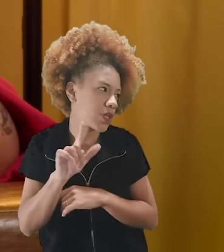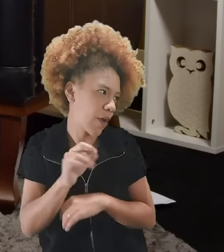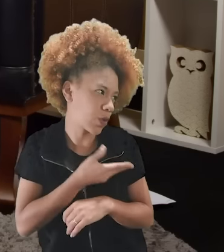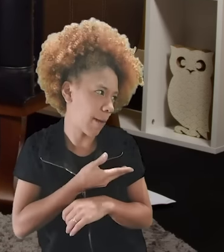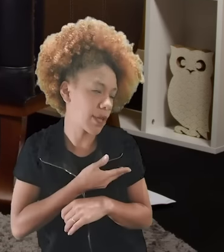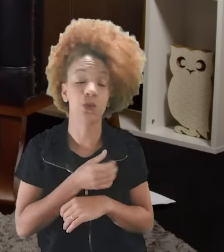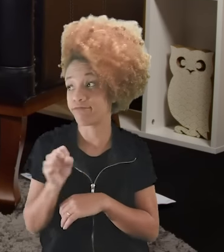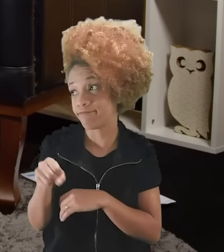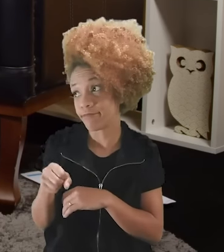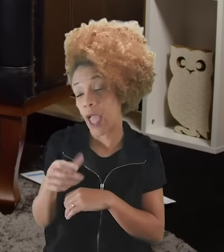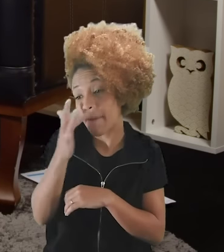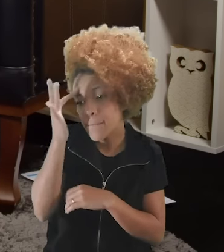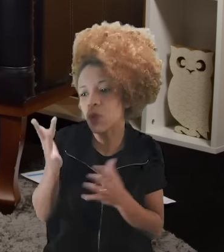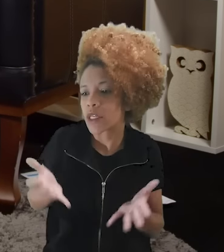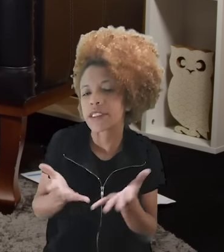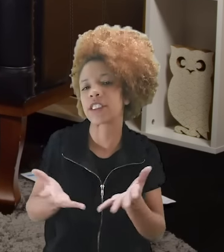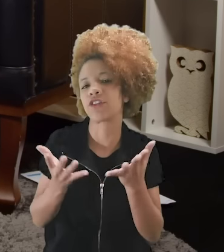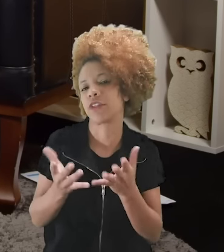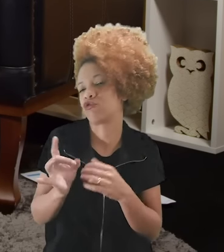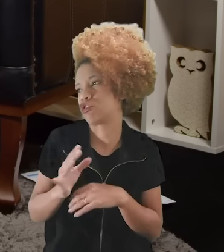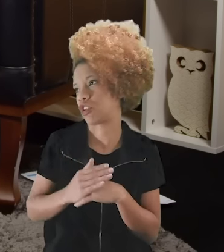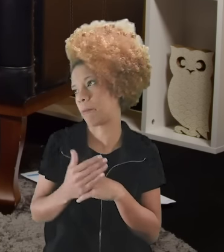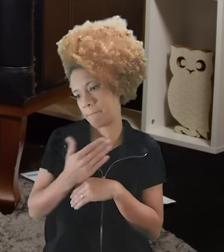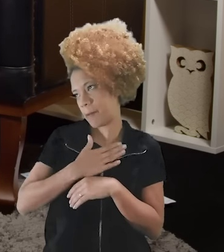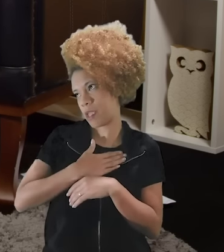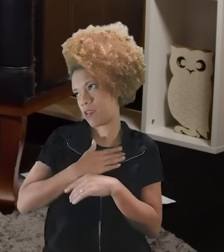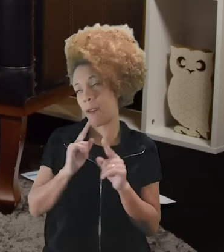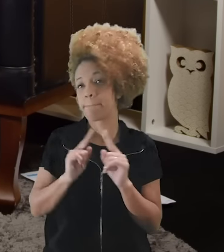tipo um amigo exato ele era pessoa que tava ali me incentivando só para mim o pessoal não via mas foi